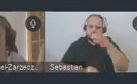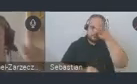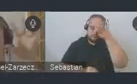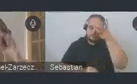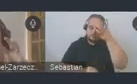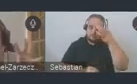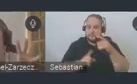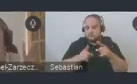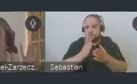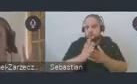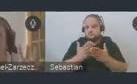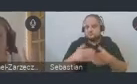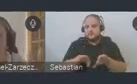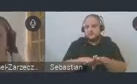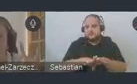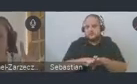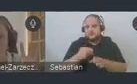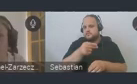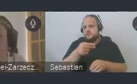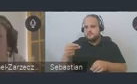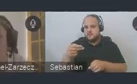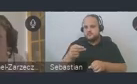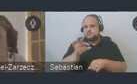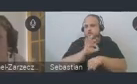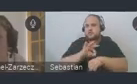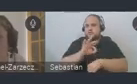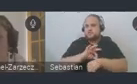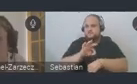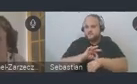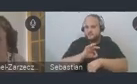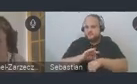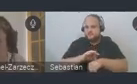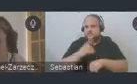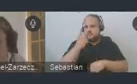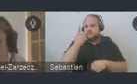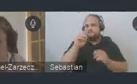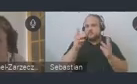I tutaj zamykamy temat projektowania pojedynczego warsztatu.